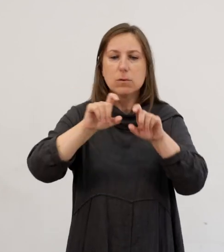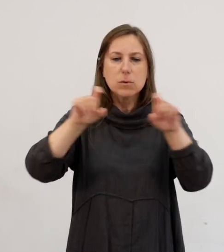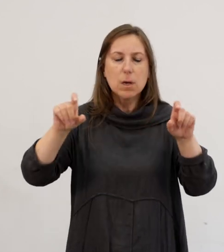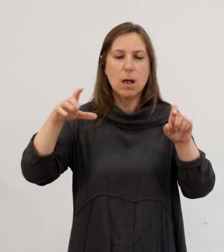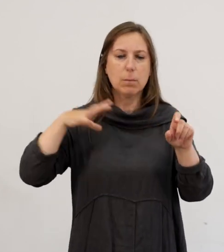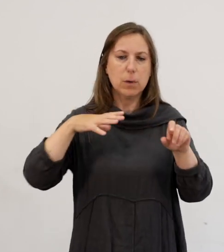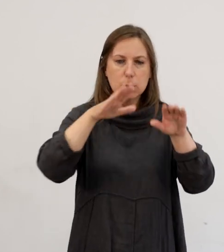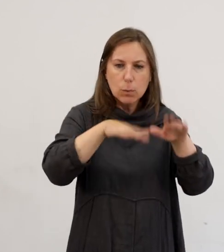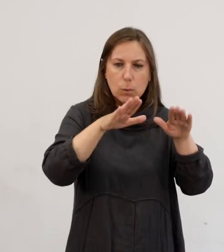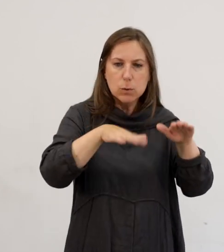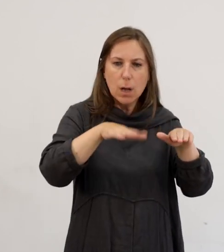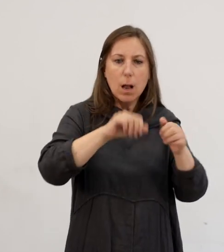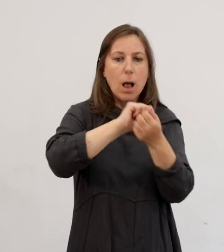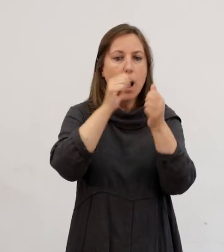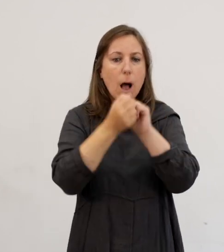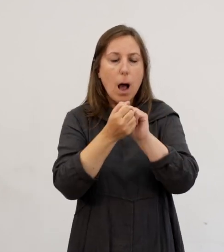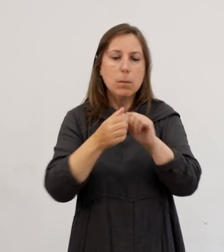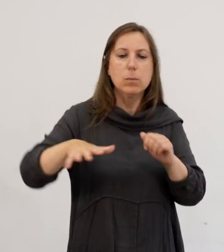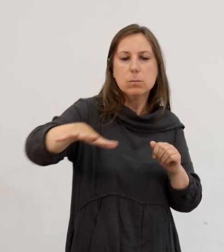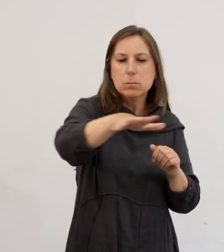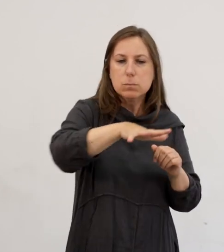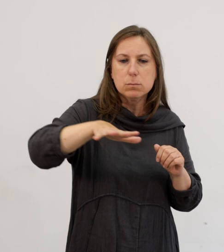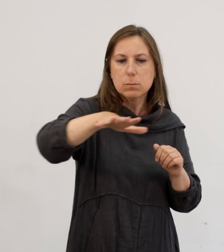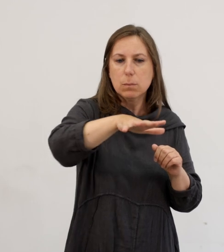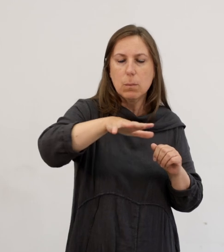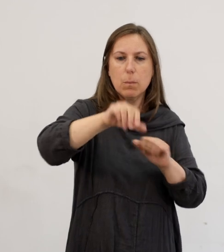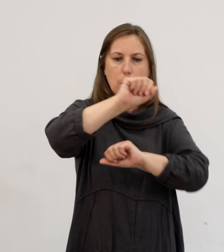ich widok na ulicach nikogo nie dziwił.